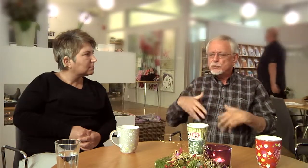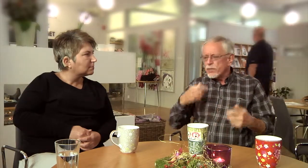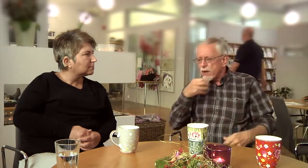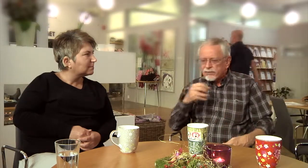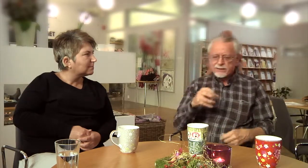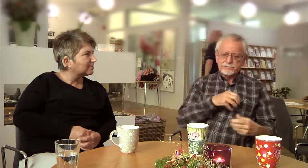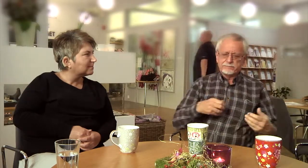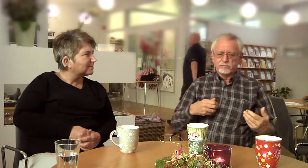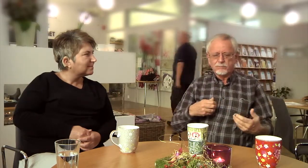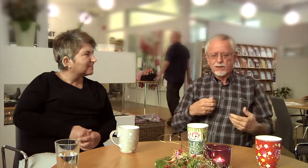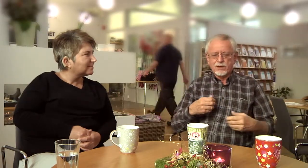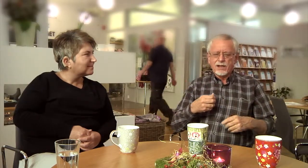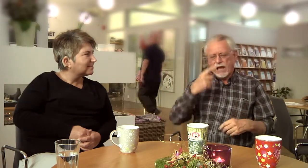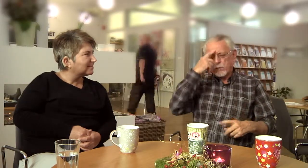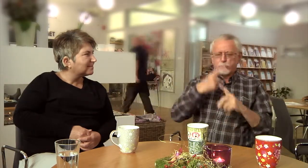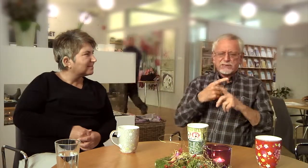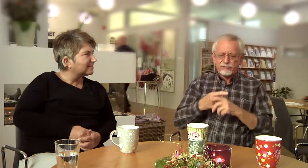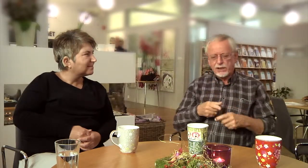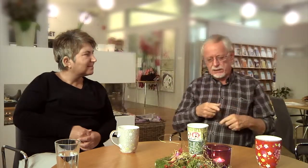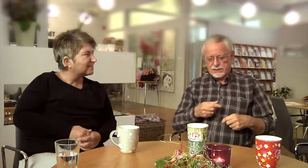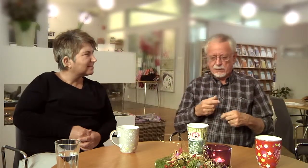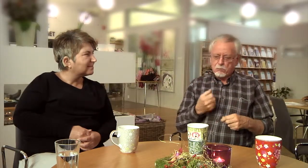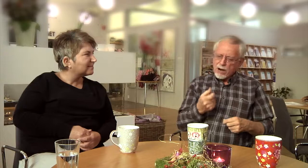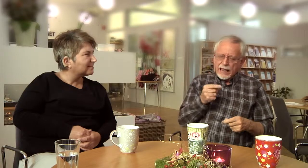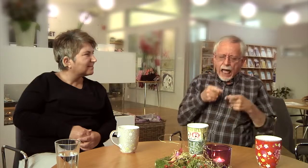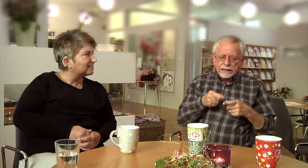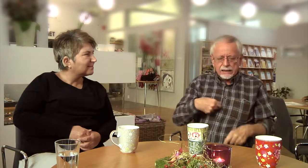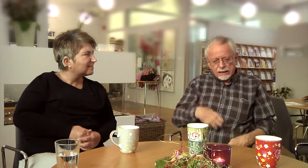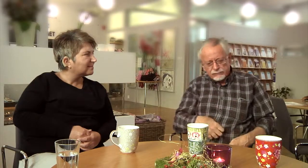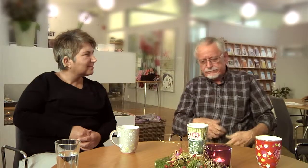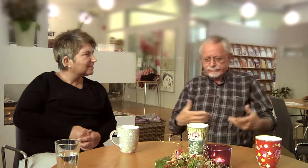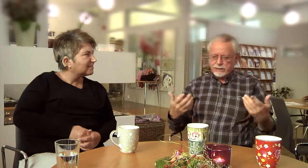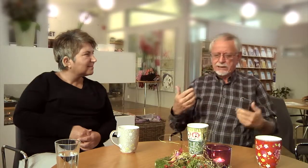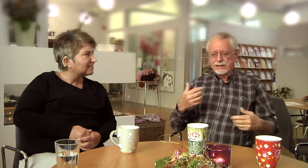Det ble litt endringer i kostholdet og jeg spiser mye grønnsaker, - frukt, litt sunnere mat og tenker positivt.